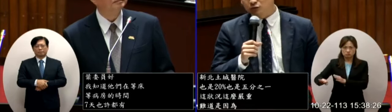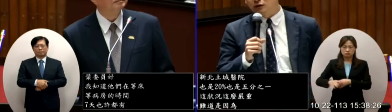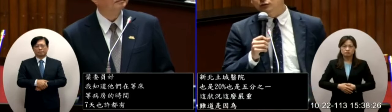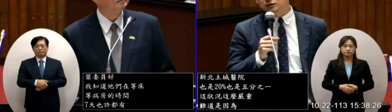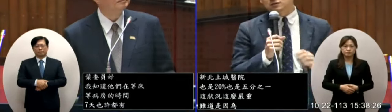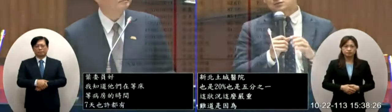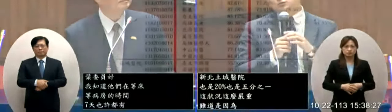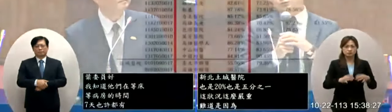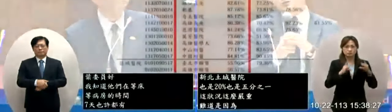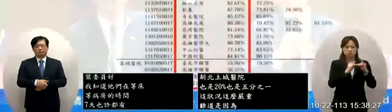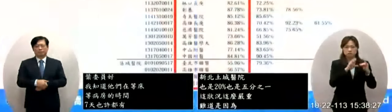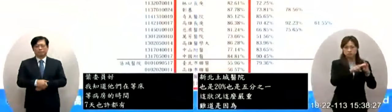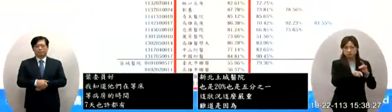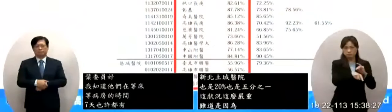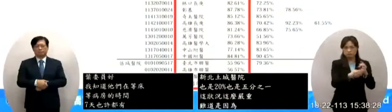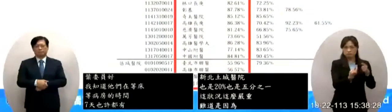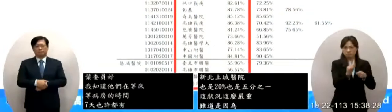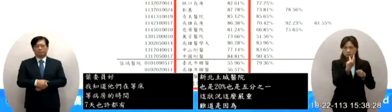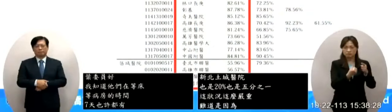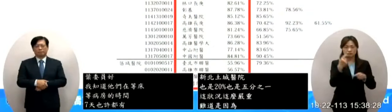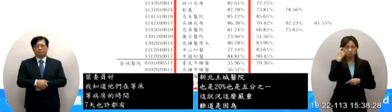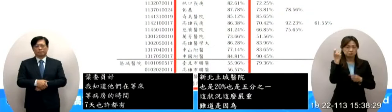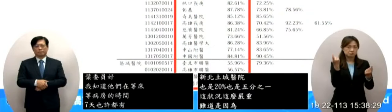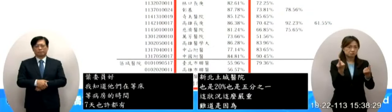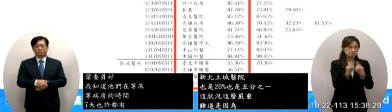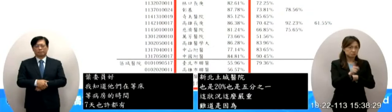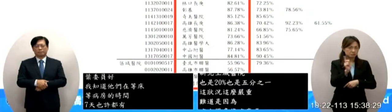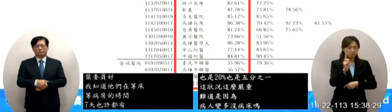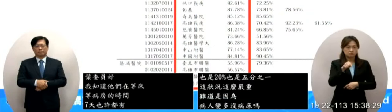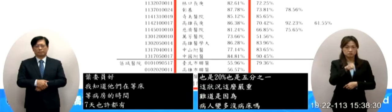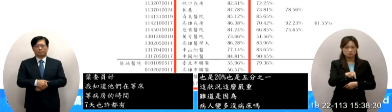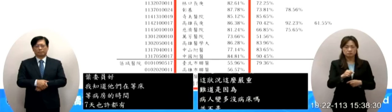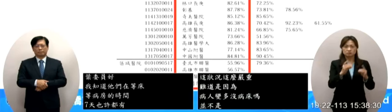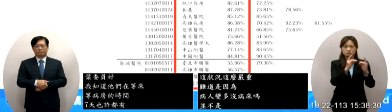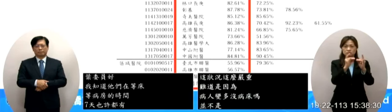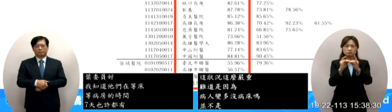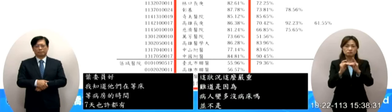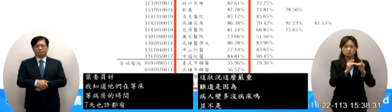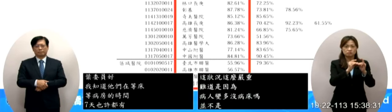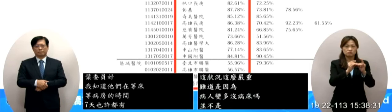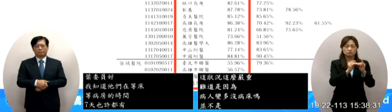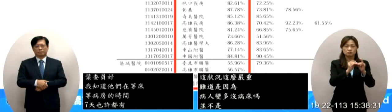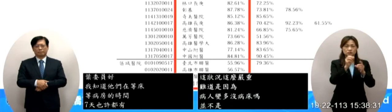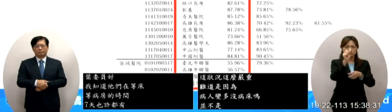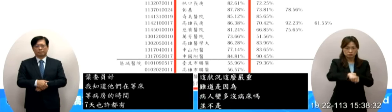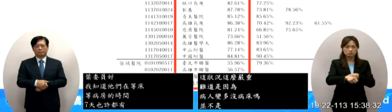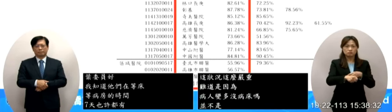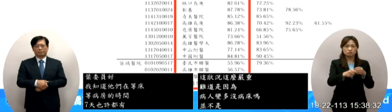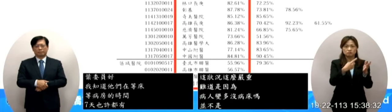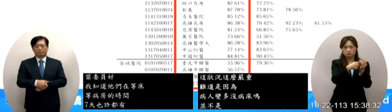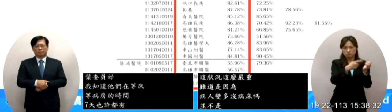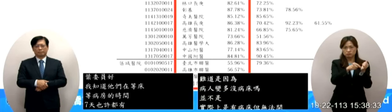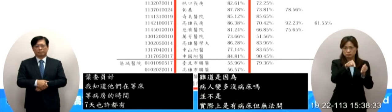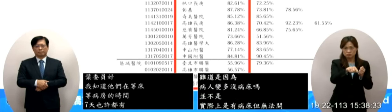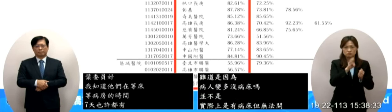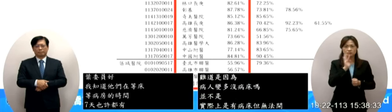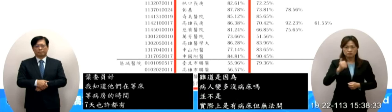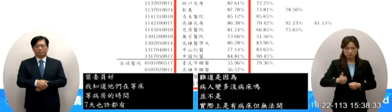佔床率就是指說 它的醫院當初許可這麼多床 可是實際上 它實際開的床是多少 你可以看